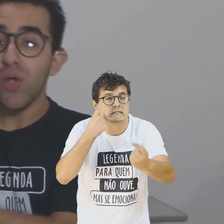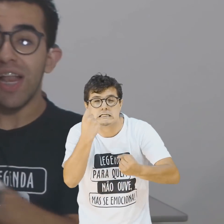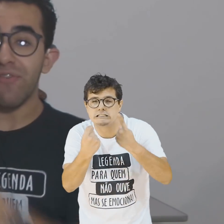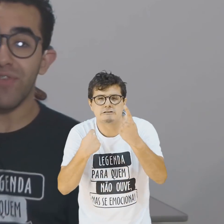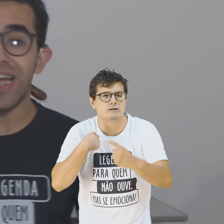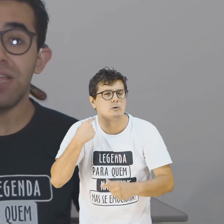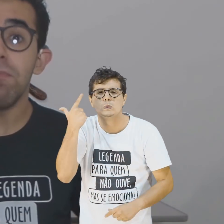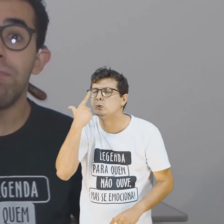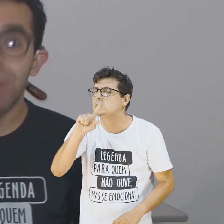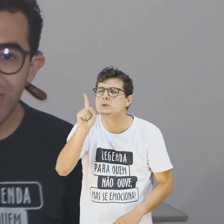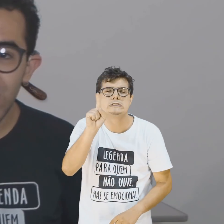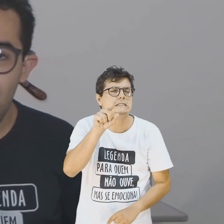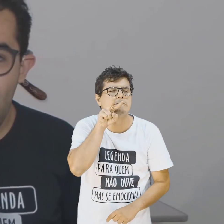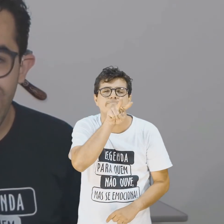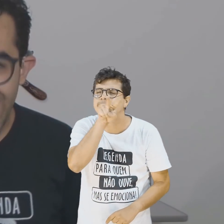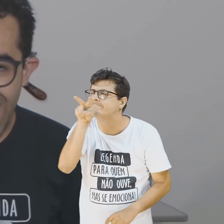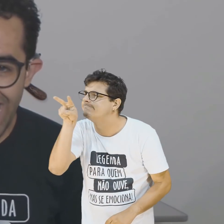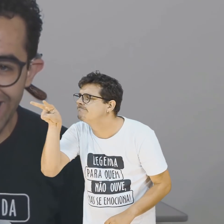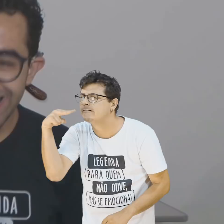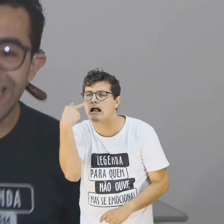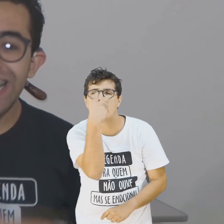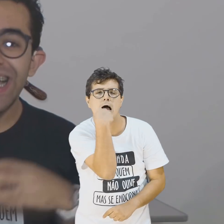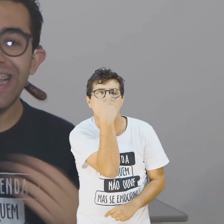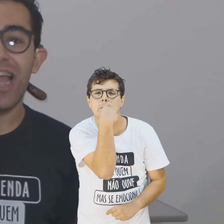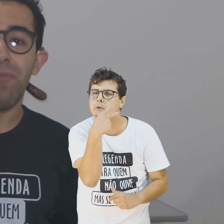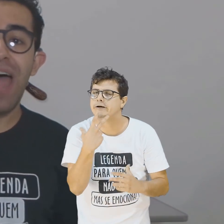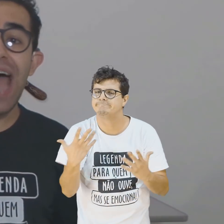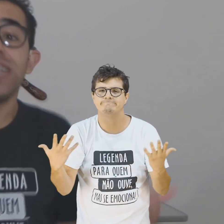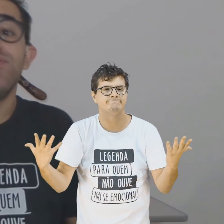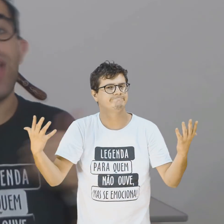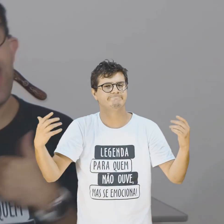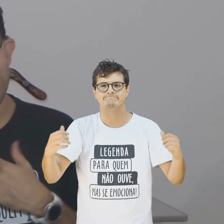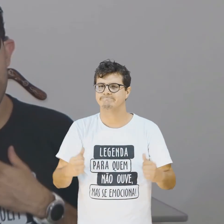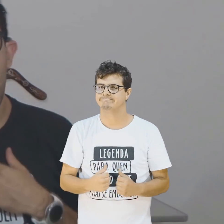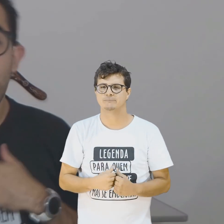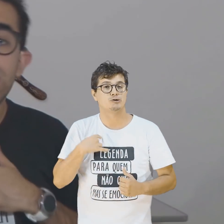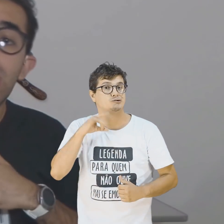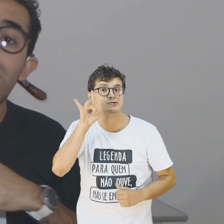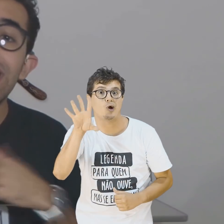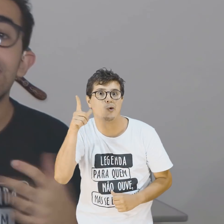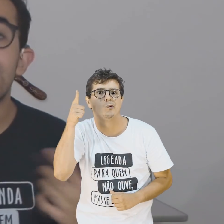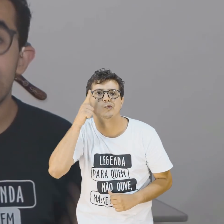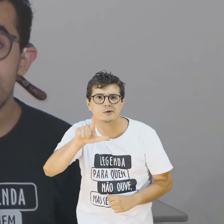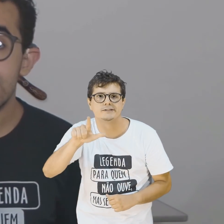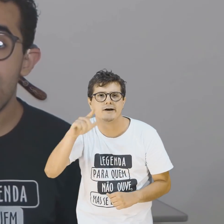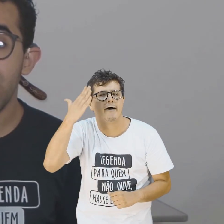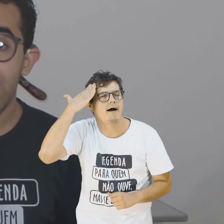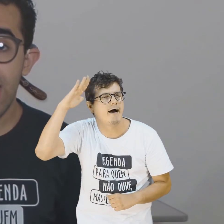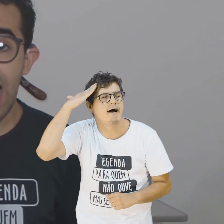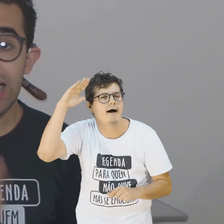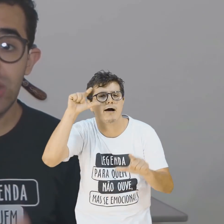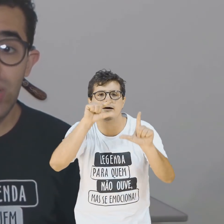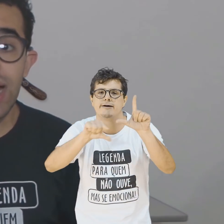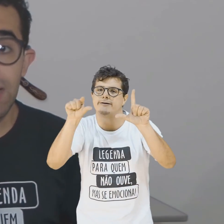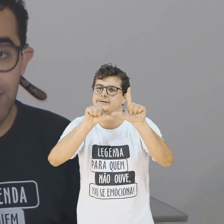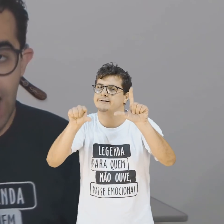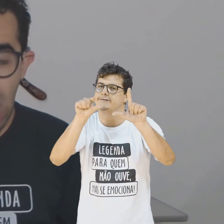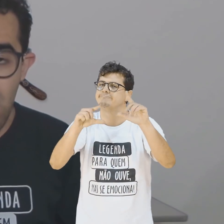"Fotografia & Implante Coclear". Então, às vezes, consigo entender sem ver leitura labial.